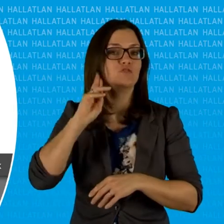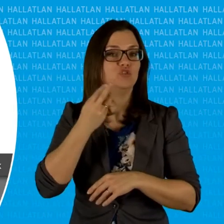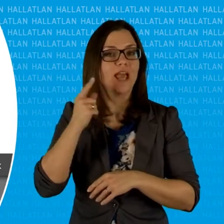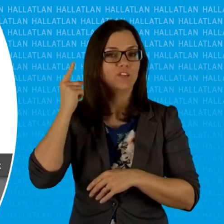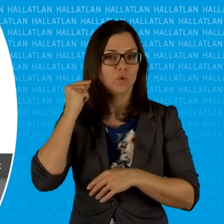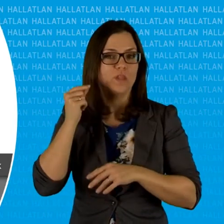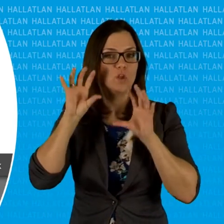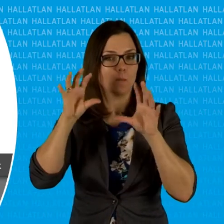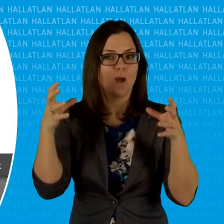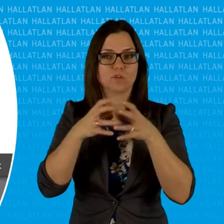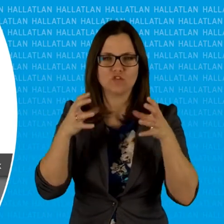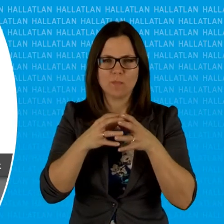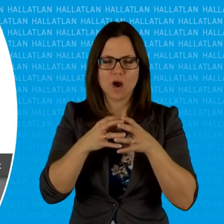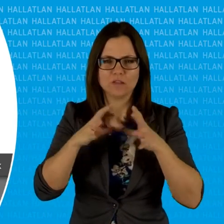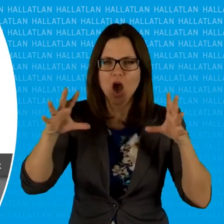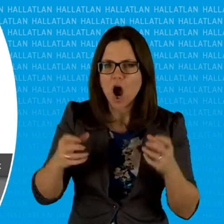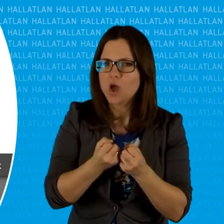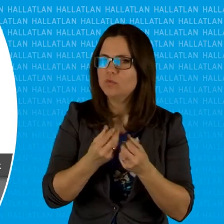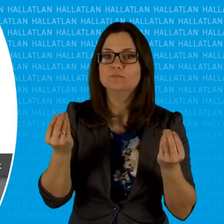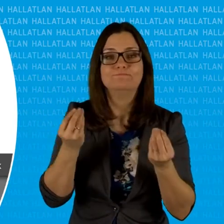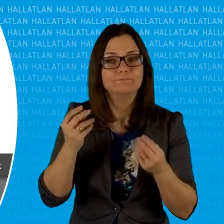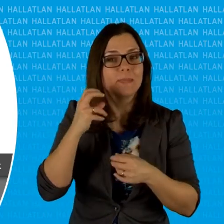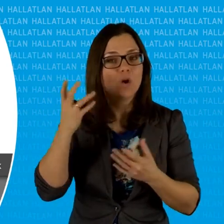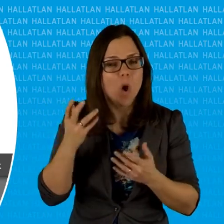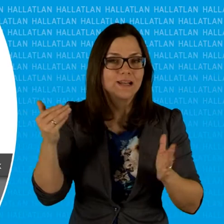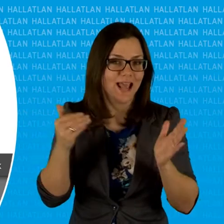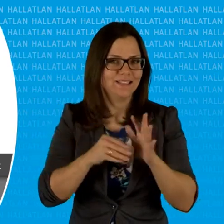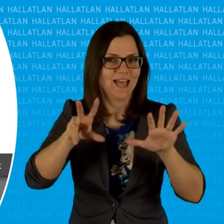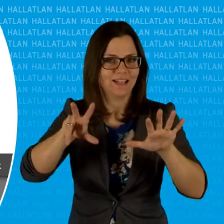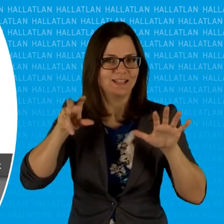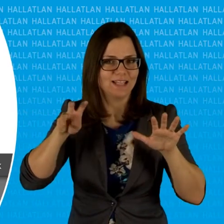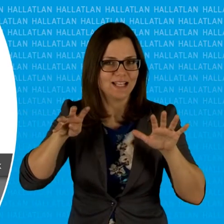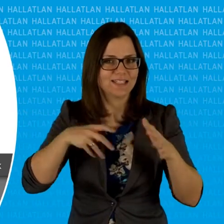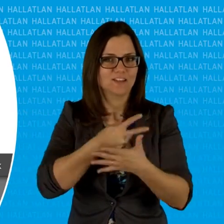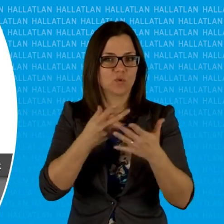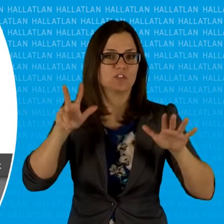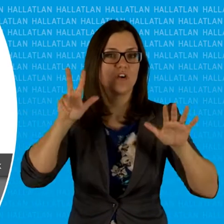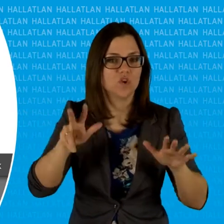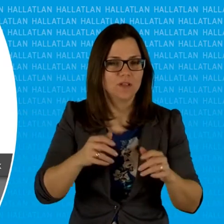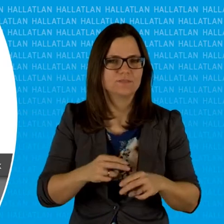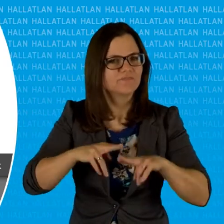A siketek női röplabda csapata 1988-ban alakult.